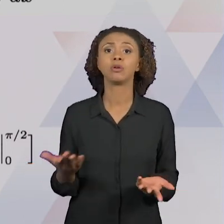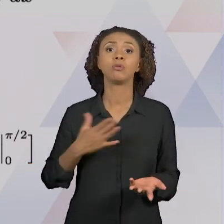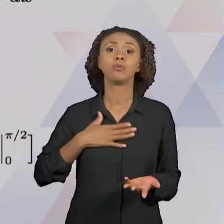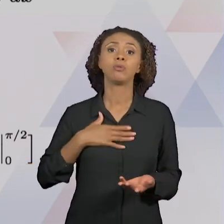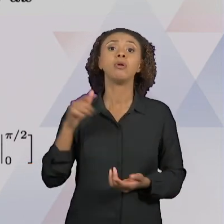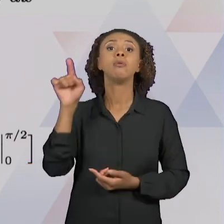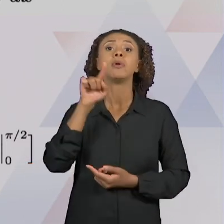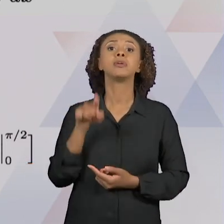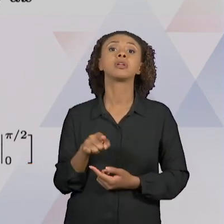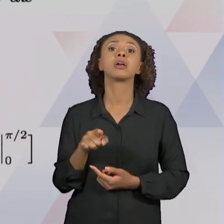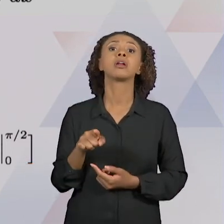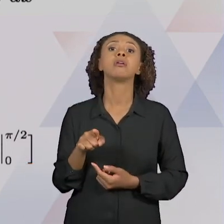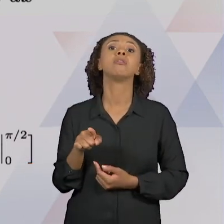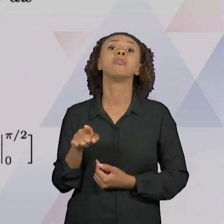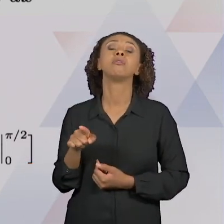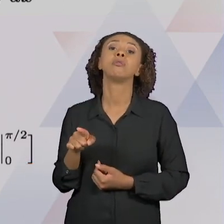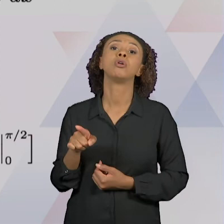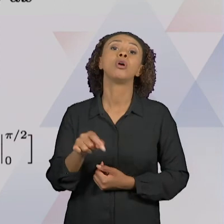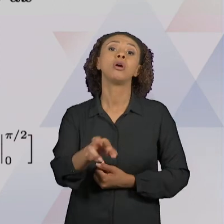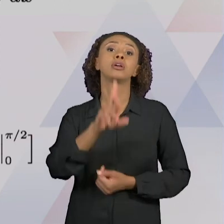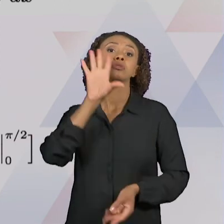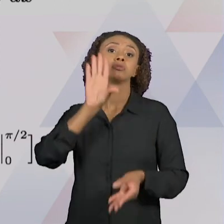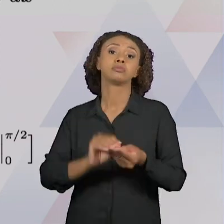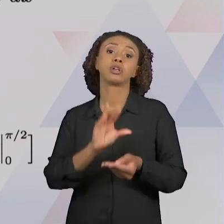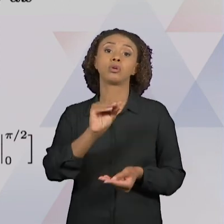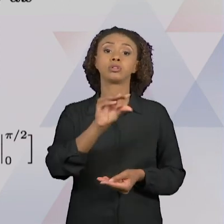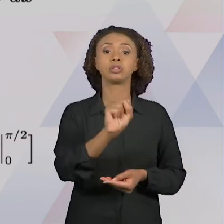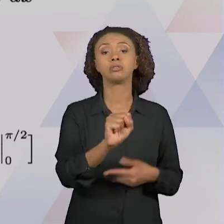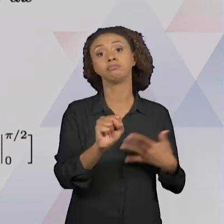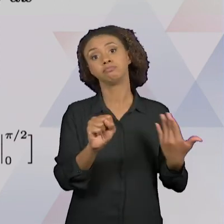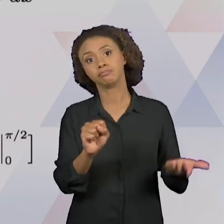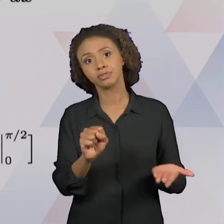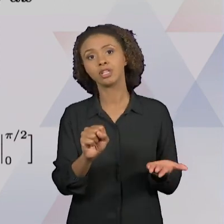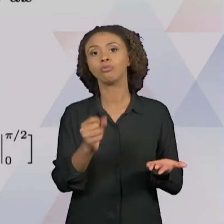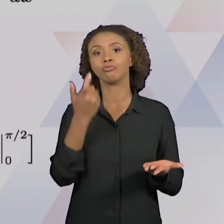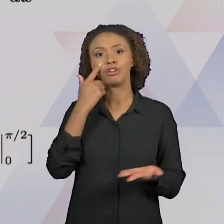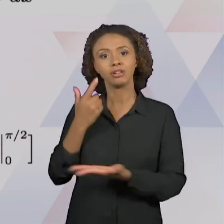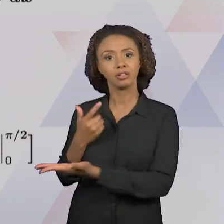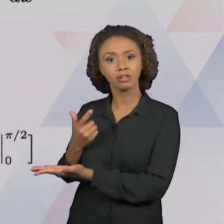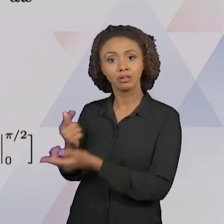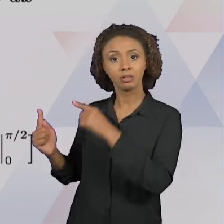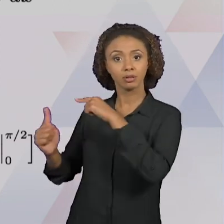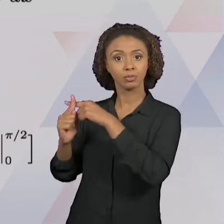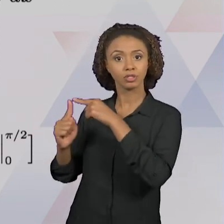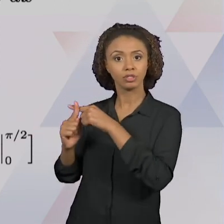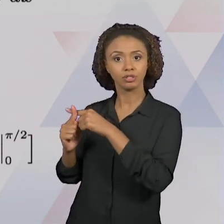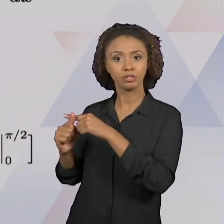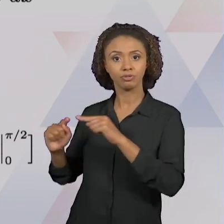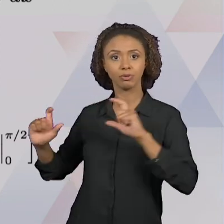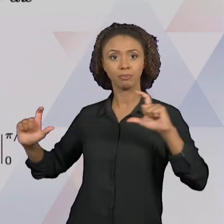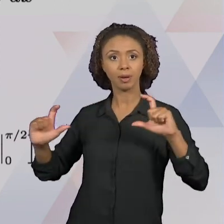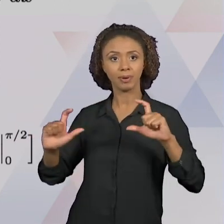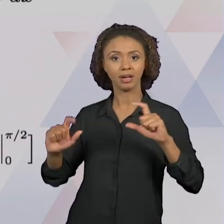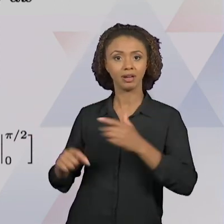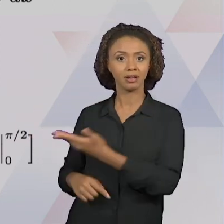QUE A GENTE INTEGRA COSSENO, AQUI NOVAMENTE A GENTE VAI TER O TERMO QUE É POSITIVO, A SOMA AQUI DENTRO DO ARGUMENTO E O OUTRO EM QUE VAI TER UM